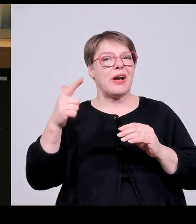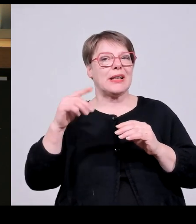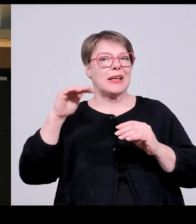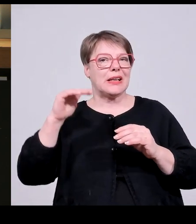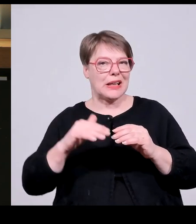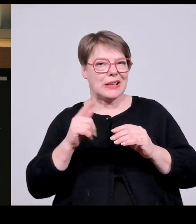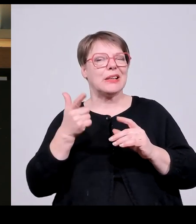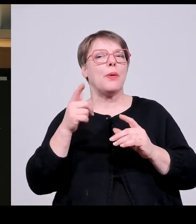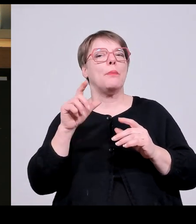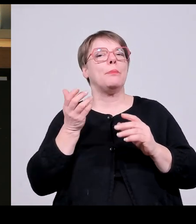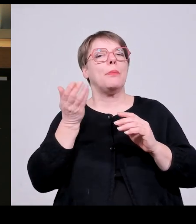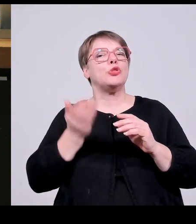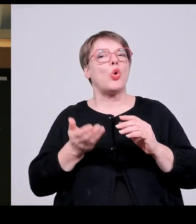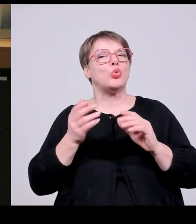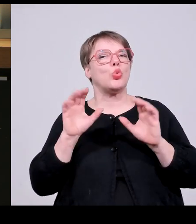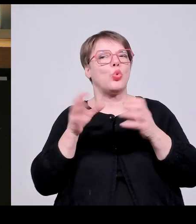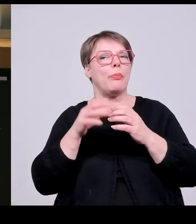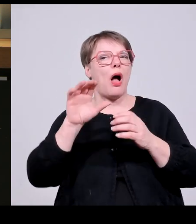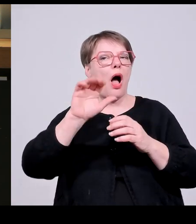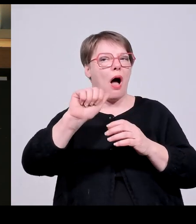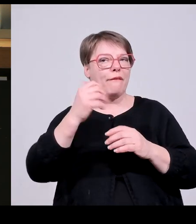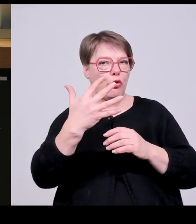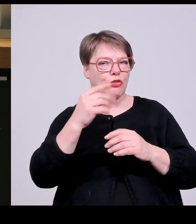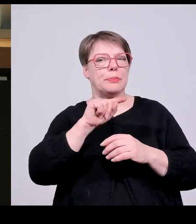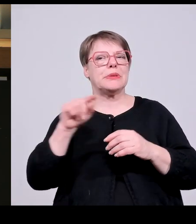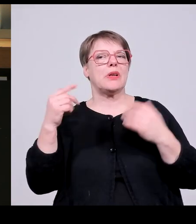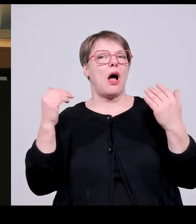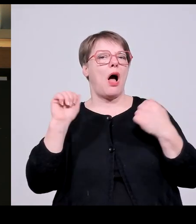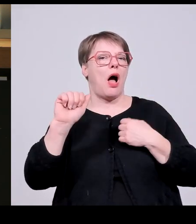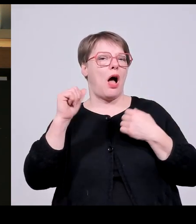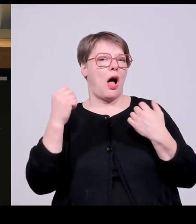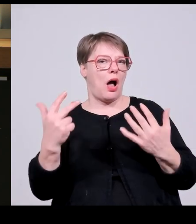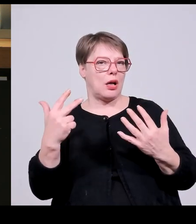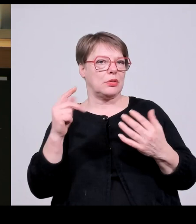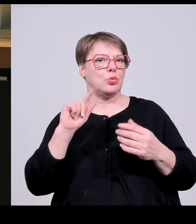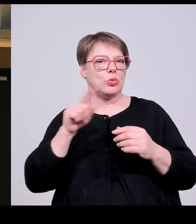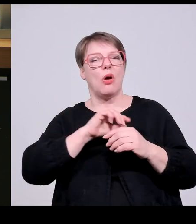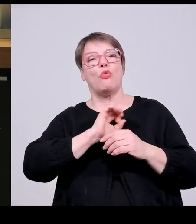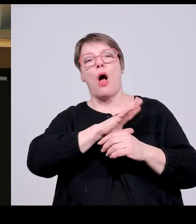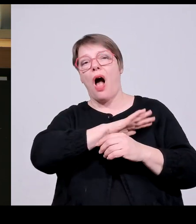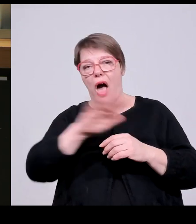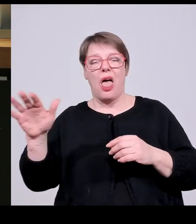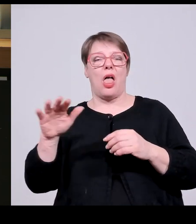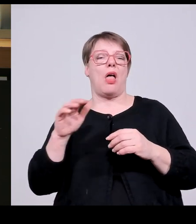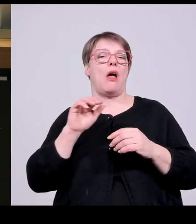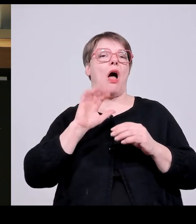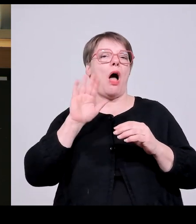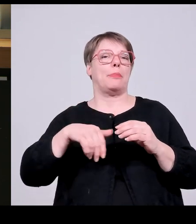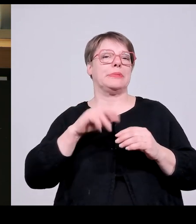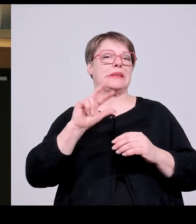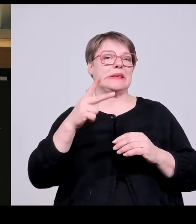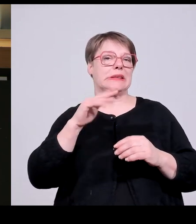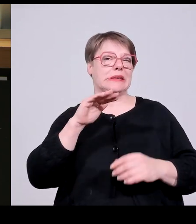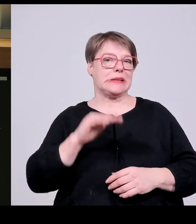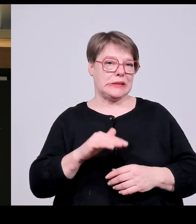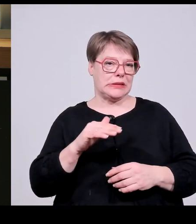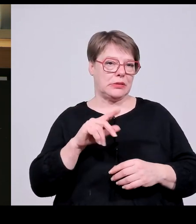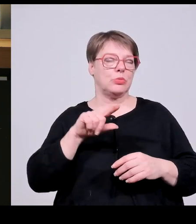nochmal genau anschauen und entsprechend die Besoldung anpassen und liebe CDU Herr Gorny, der Personalabbau,